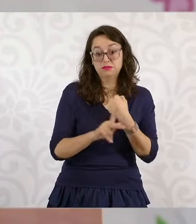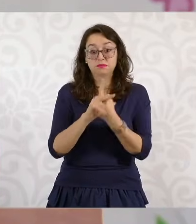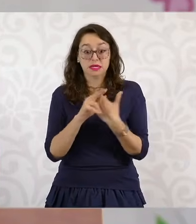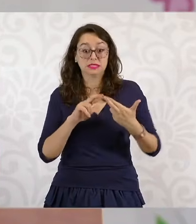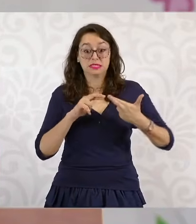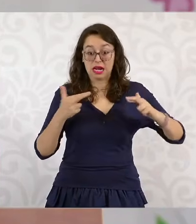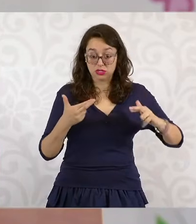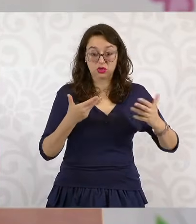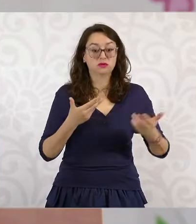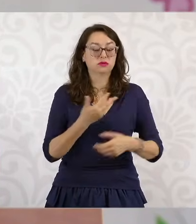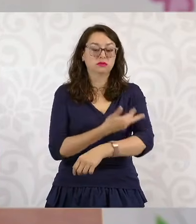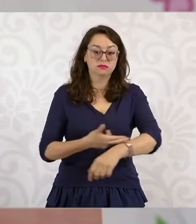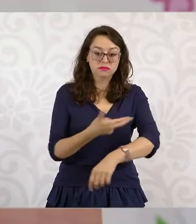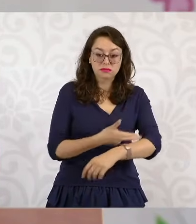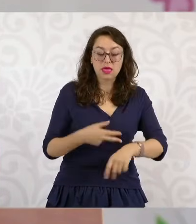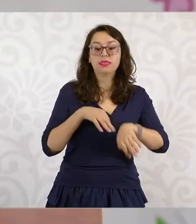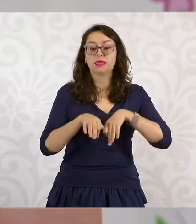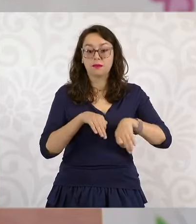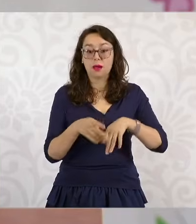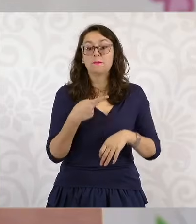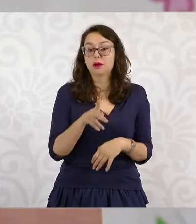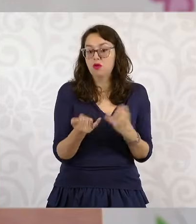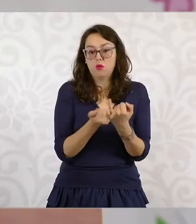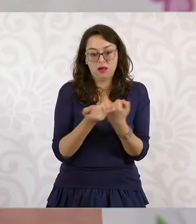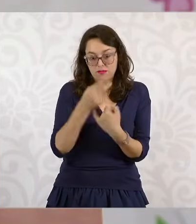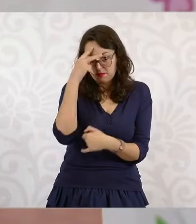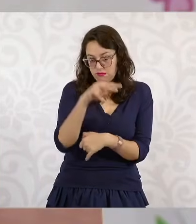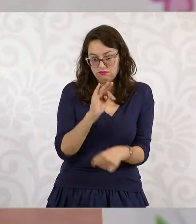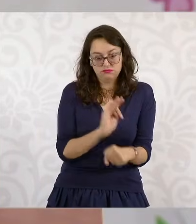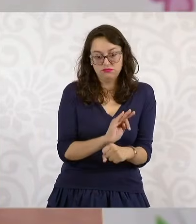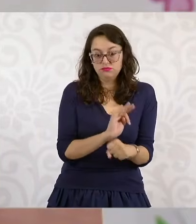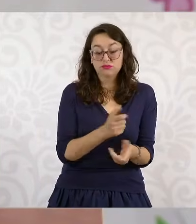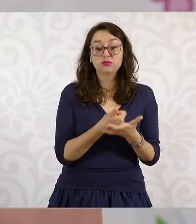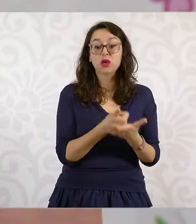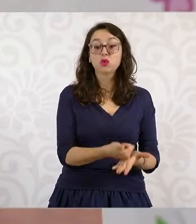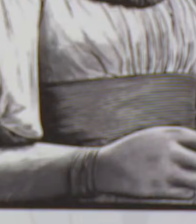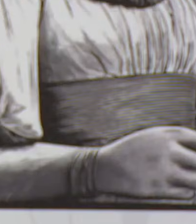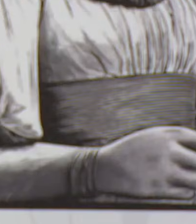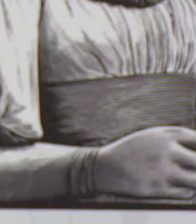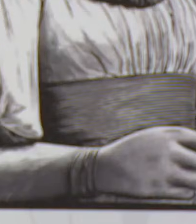todas las labores diplomáticas y ayudar a los ciudadanos mexicanos. ¿Cómo los ayudan?